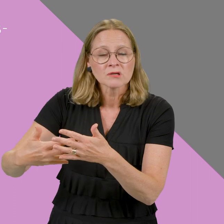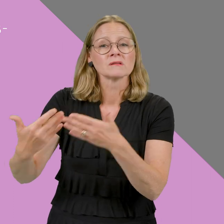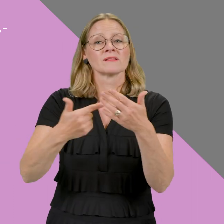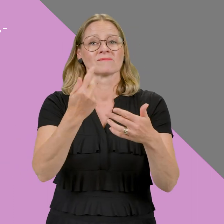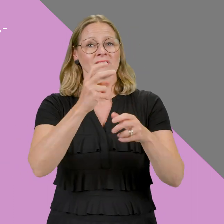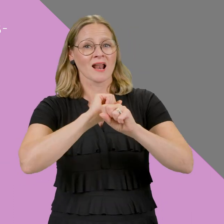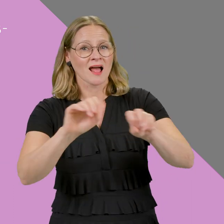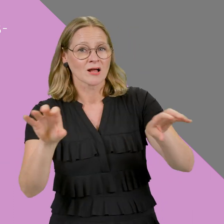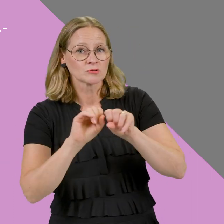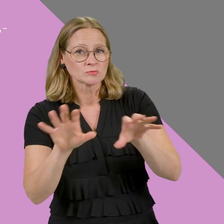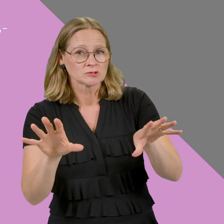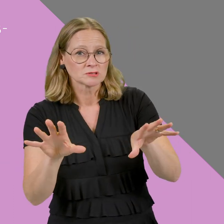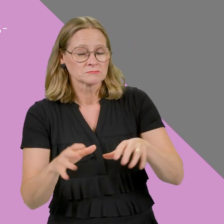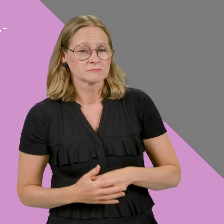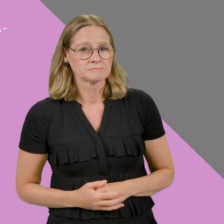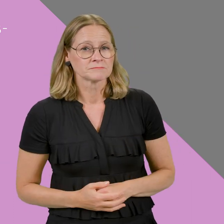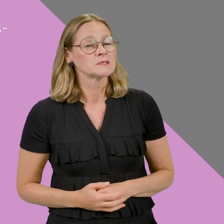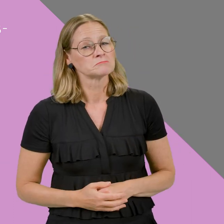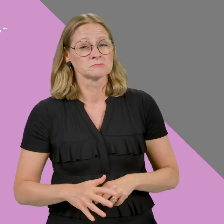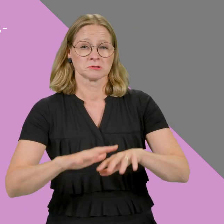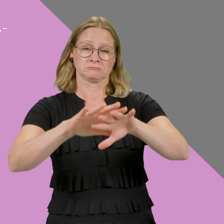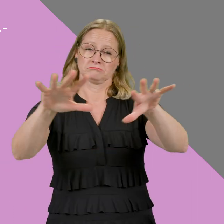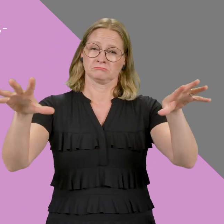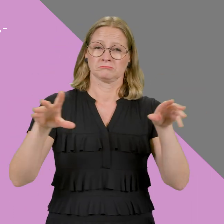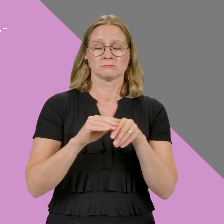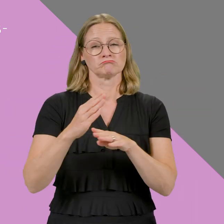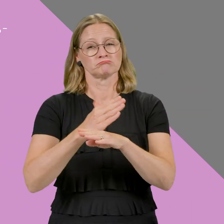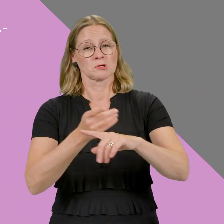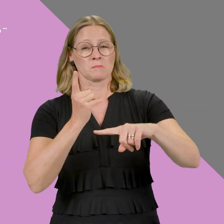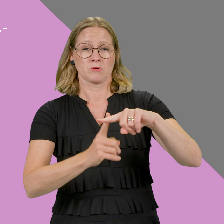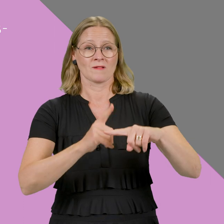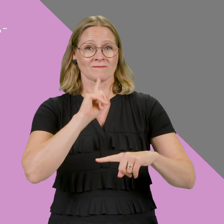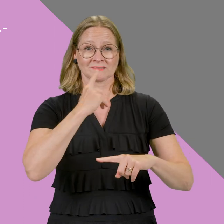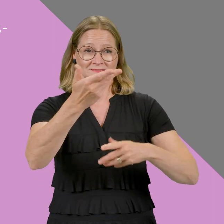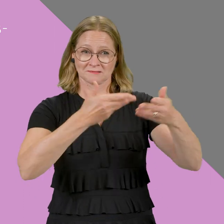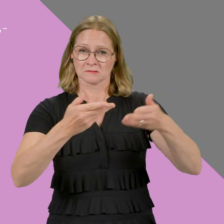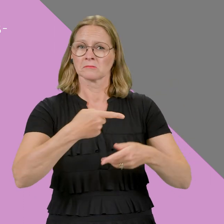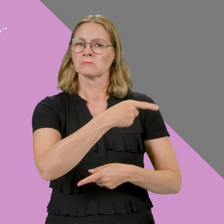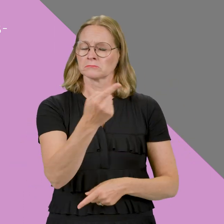ja Ylen televisiolähetykset. Yleisesti noin puolet vastanneista oli huomannut -